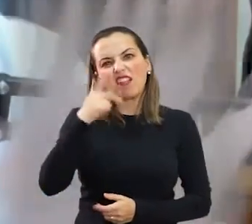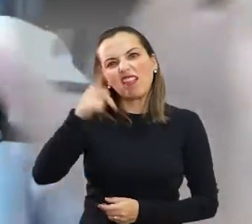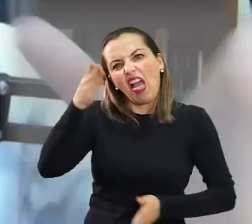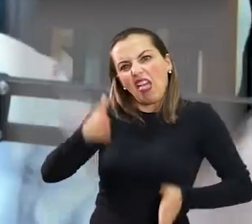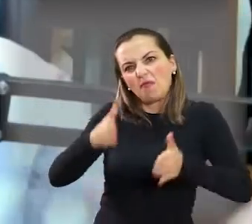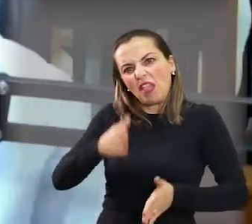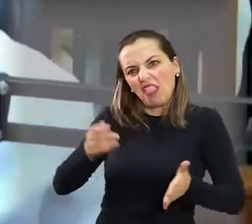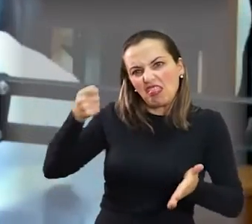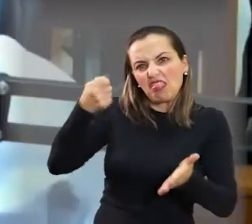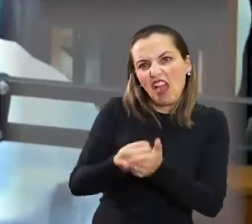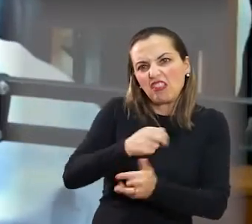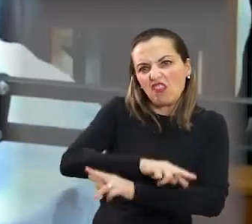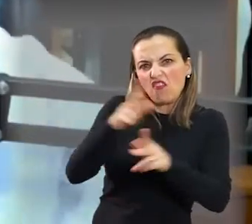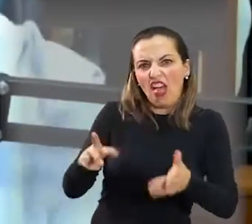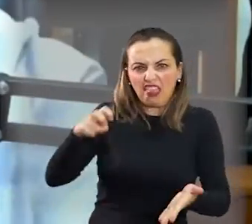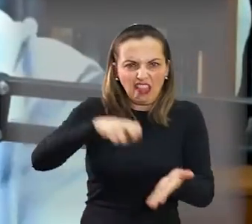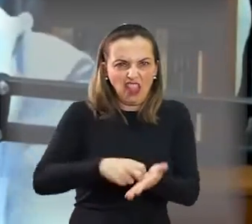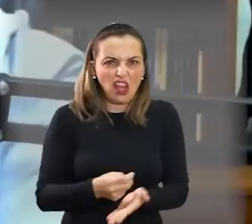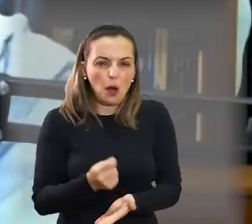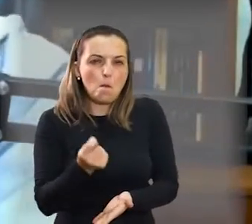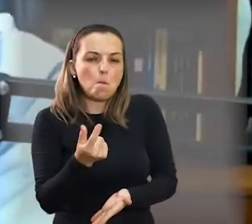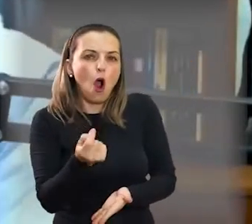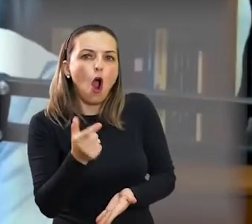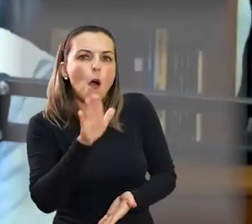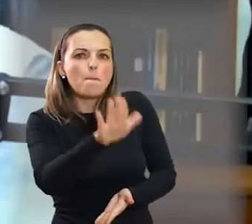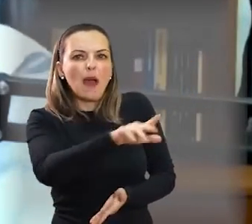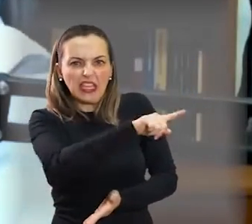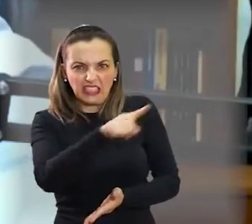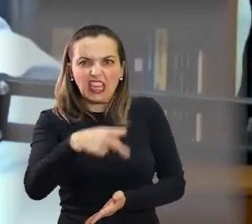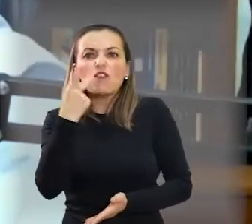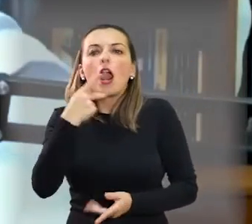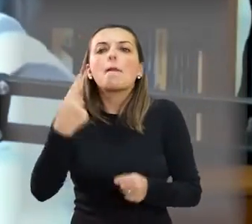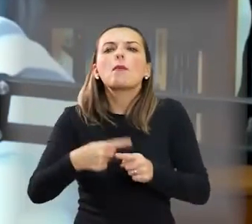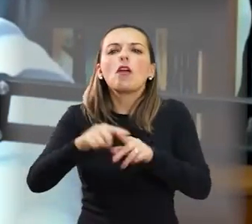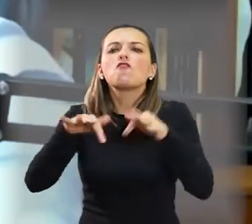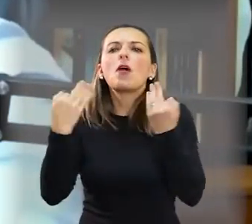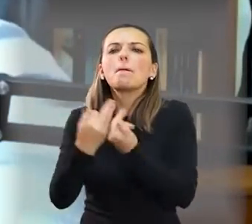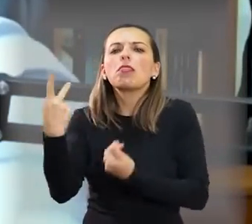não foi tão pesada assim, não foi pesada porque essas pessoas não tiveram entes queridos, pessoas queridas que foram